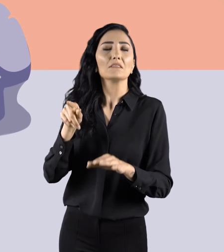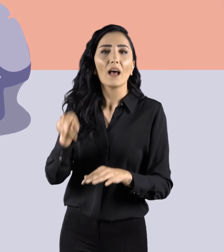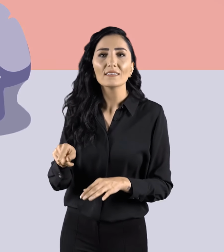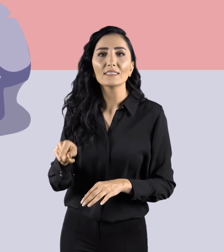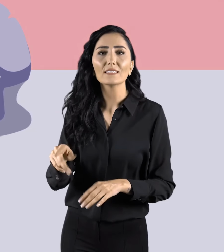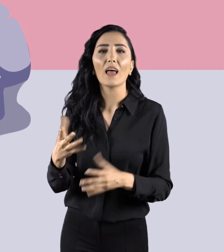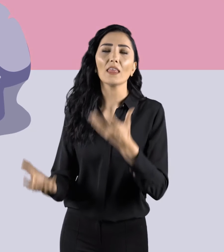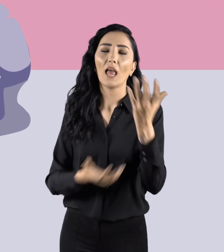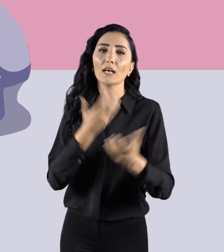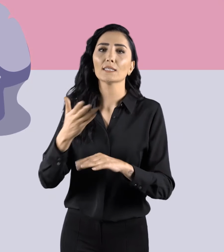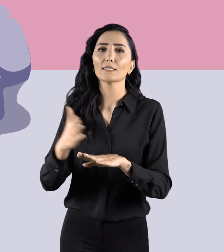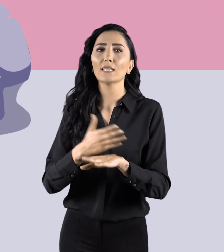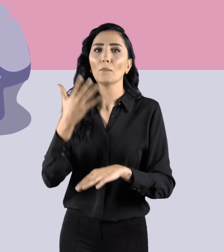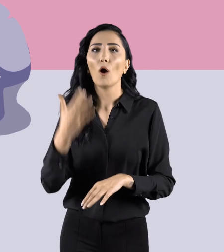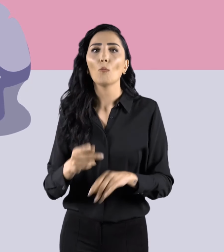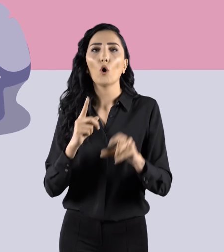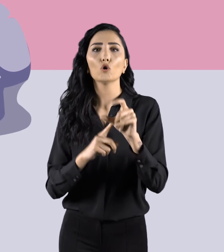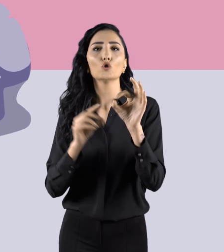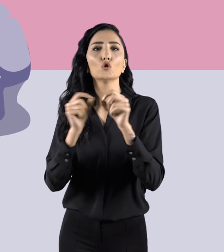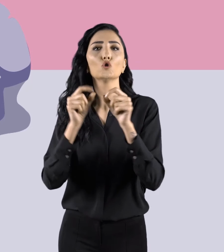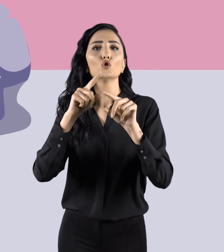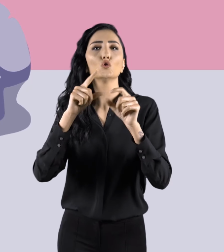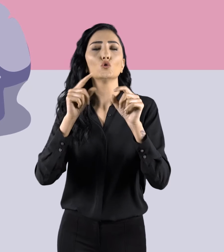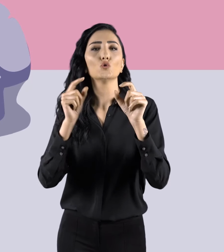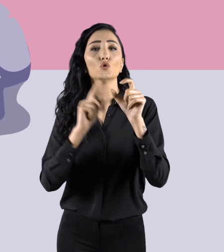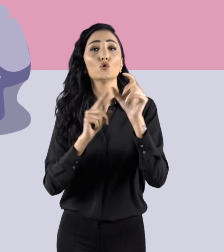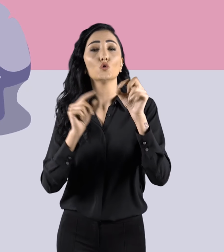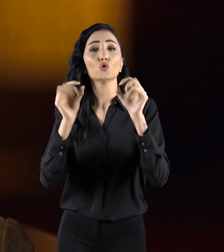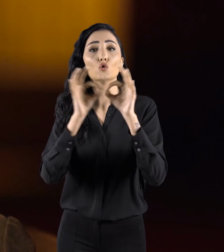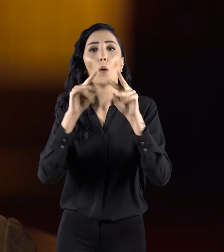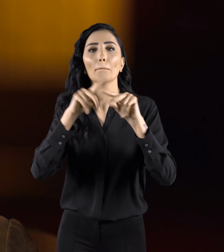sigara izmaritleri söndürülmediği takdirde yangınlara neden olur.